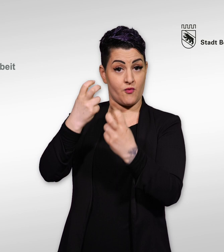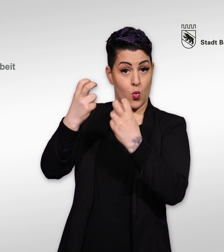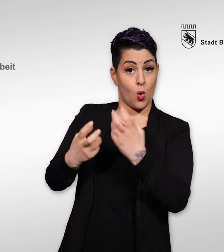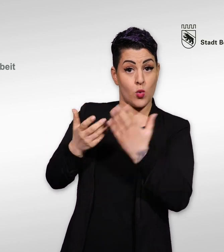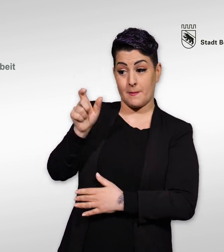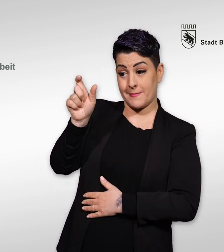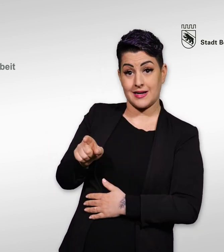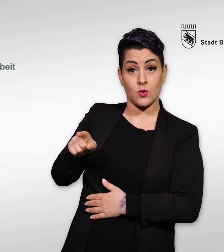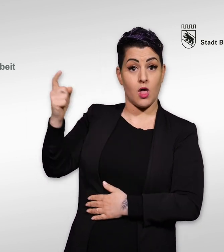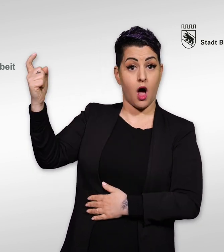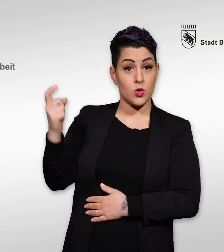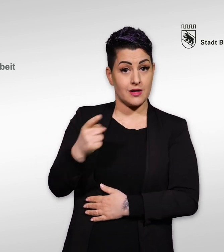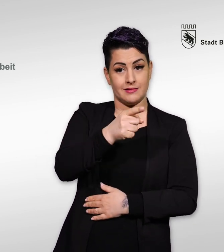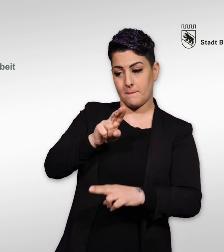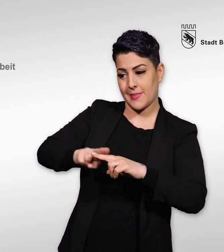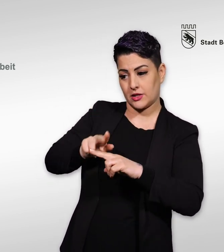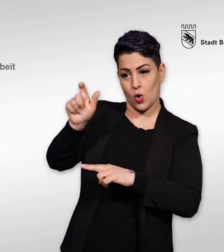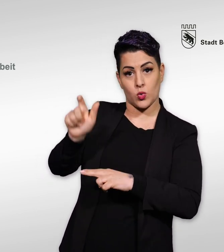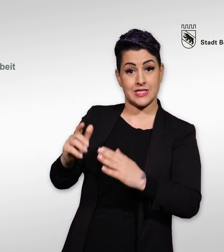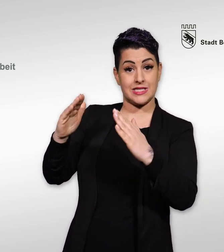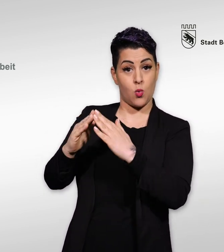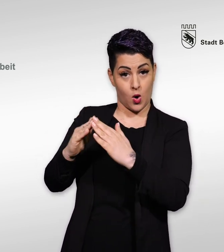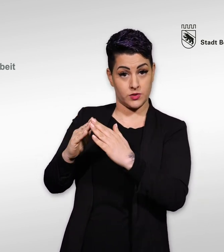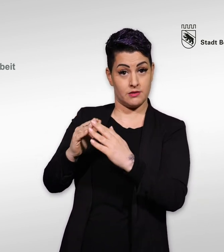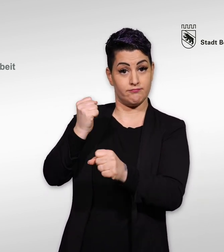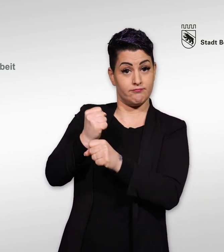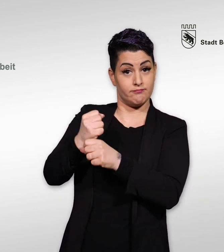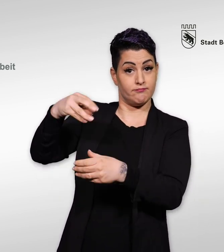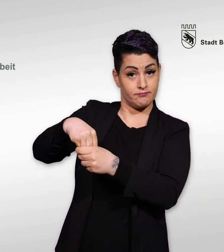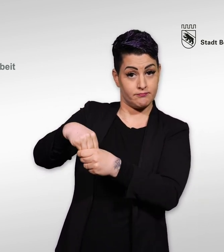für die Betreuung zu Hause beschäftigen und Fragen dazu haben,